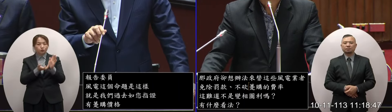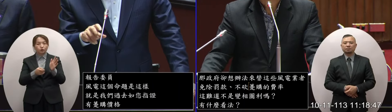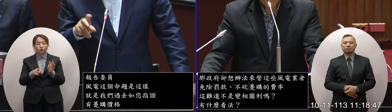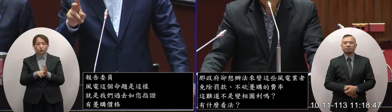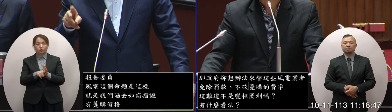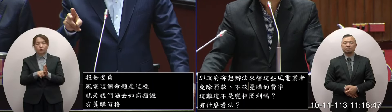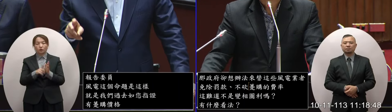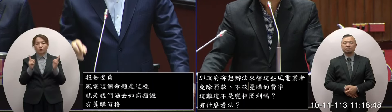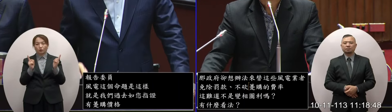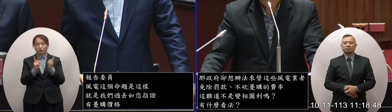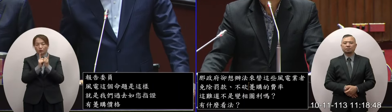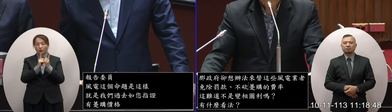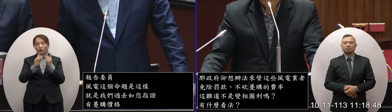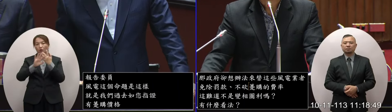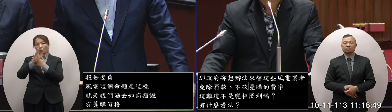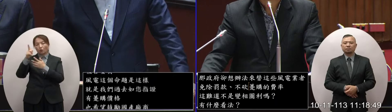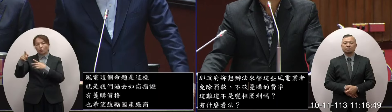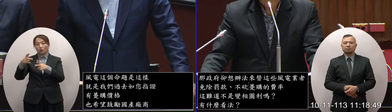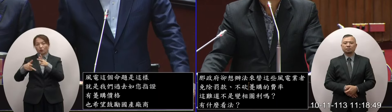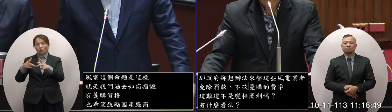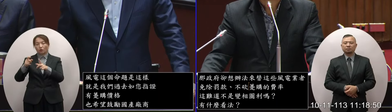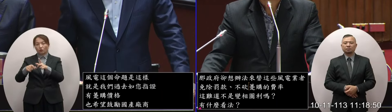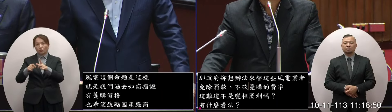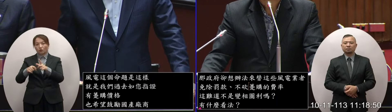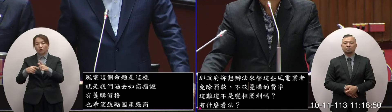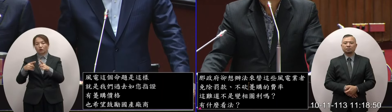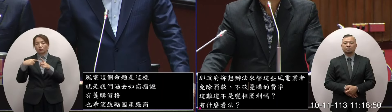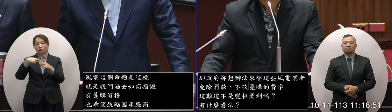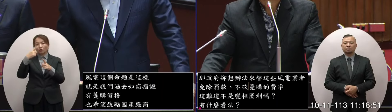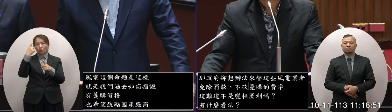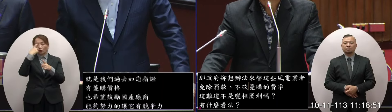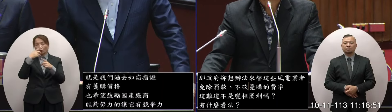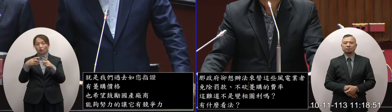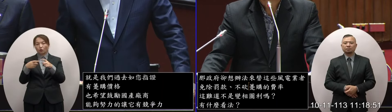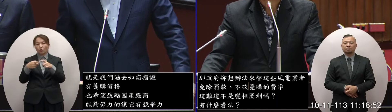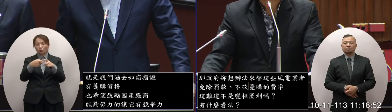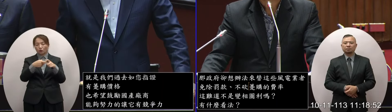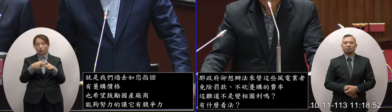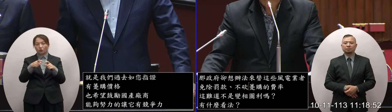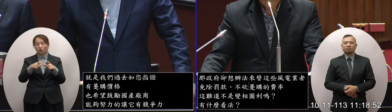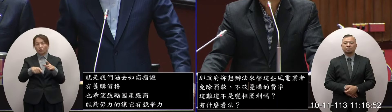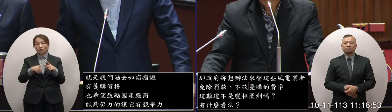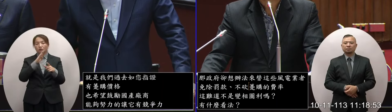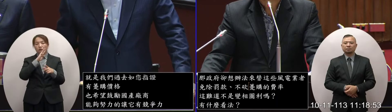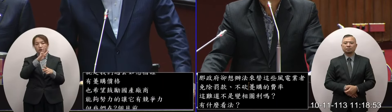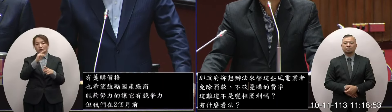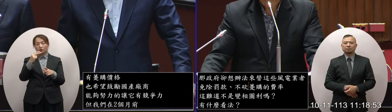受到國外的廠商 到歐盟 歐盟去 WTO